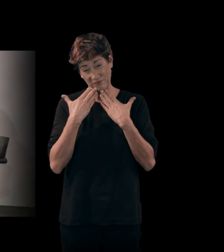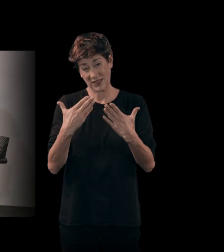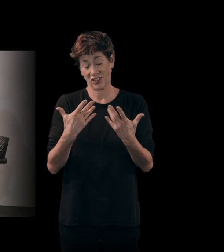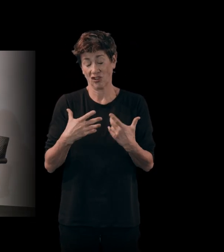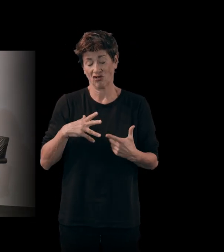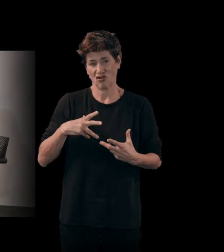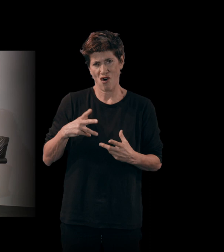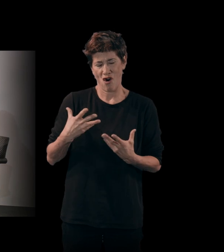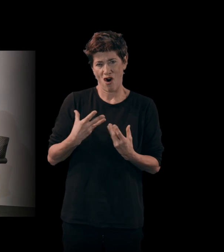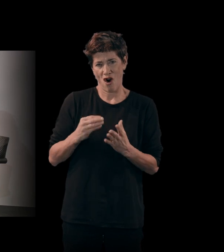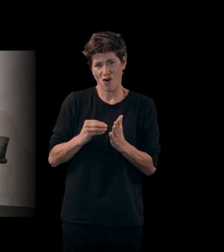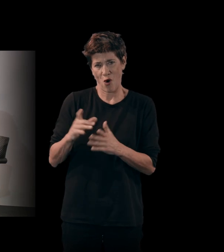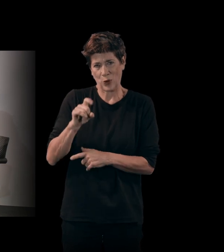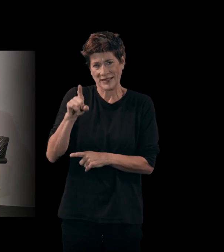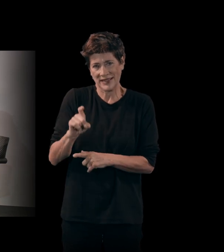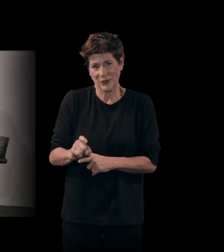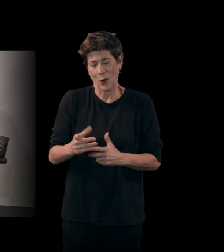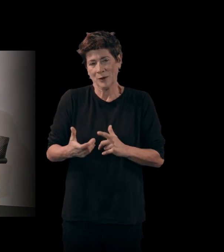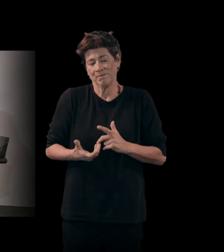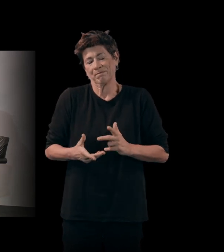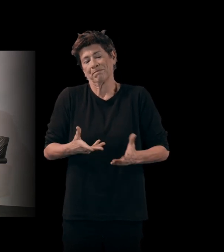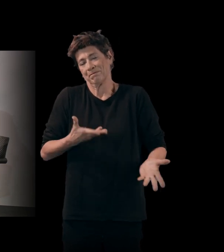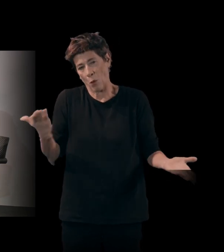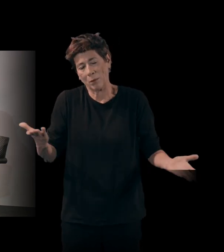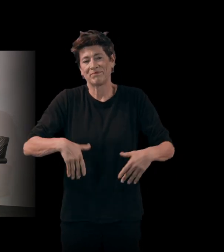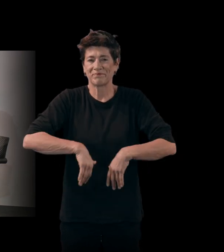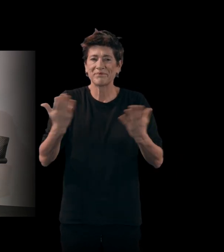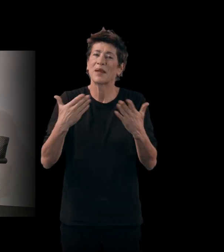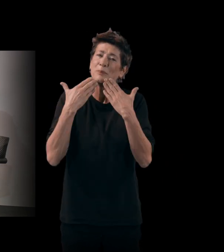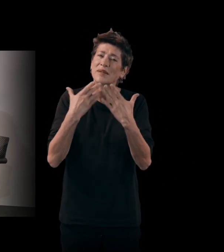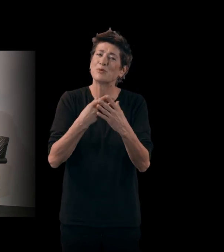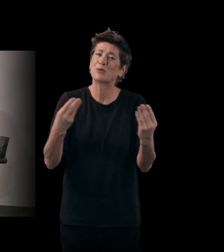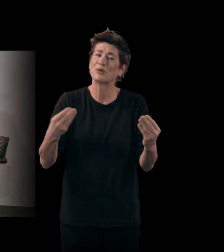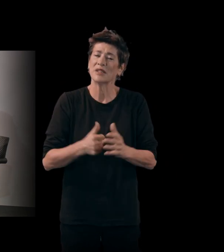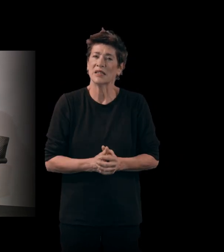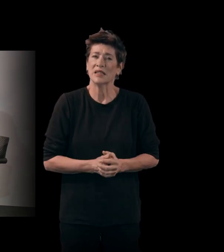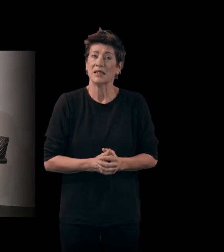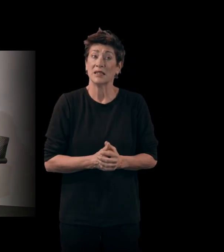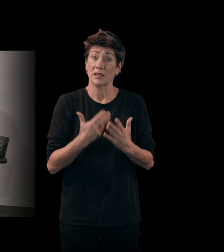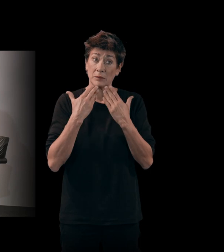J’avais encore d’autres questions qui venaient, j’imagine que je ne suis pas le seul. Merci beaucoup, Fabien. Merci de votre attention.